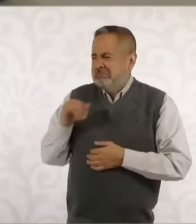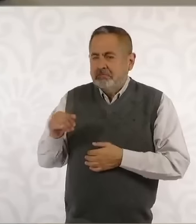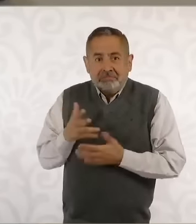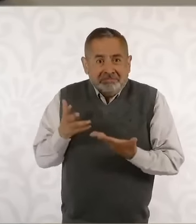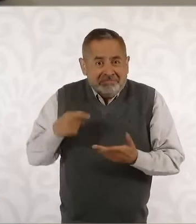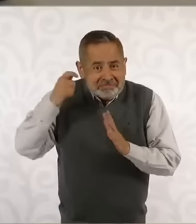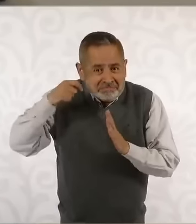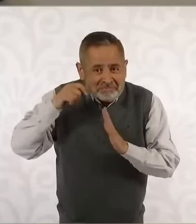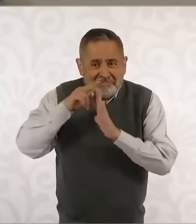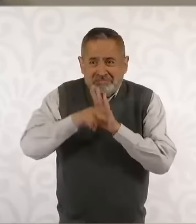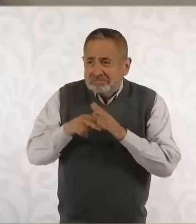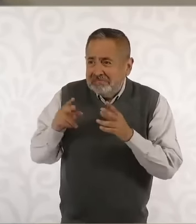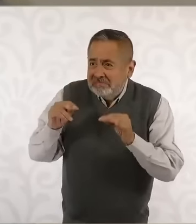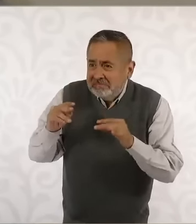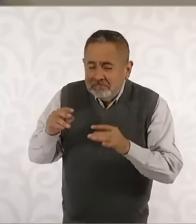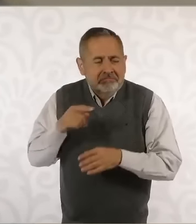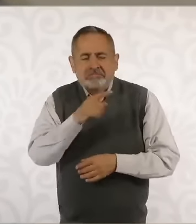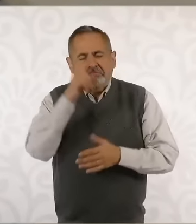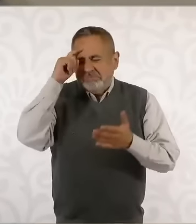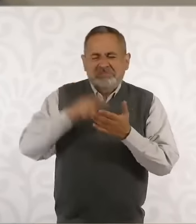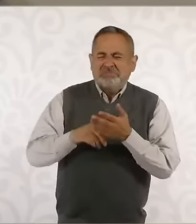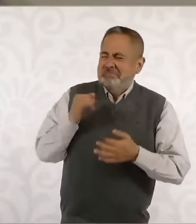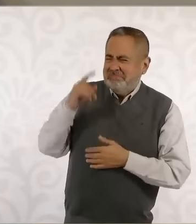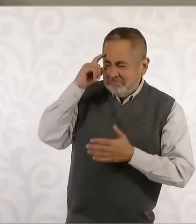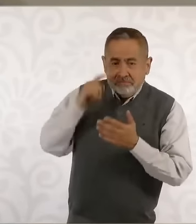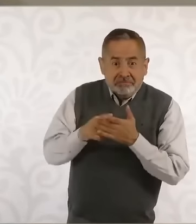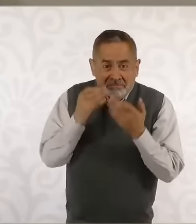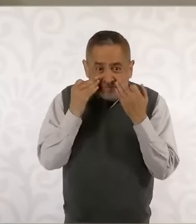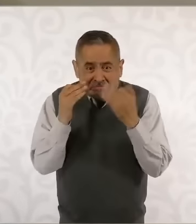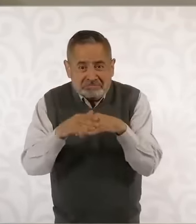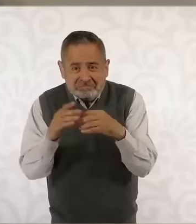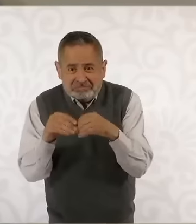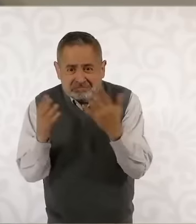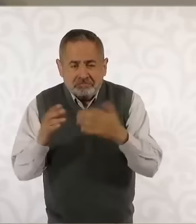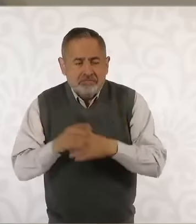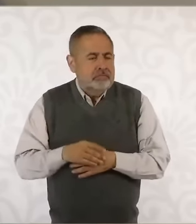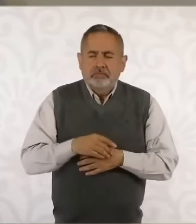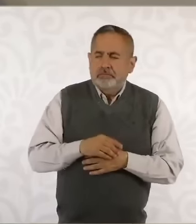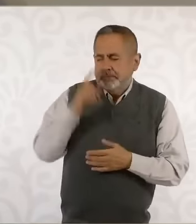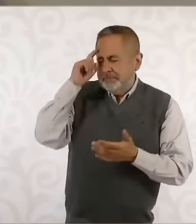de que existe material audiovisual, a pesar de que se puede ver claramente, se decide no creer. Y eso